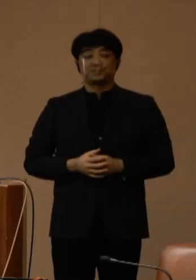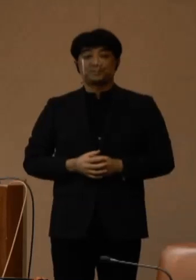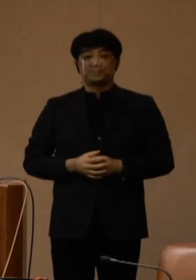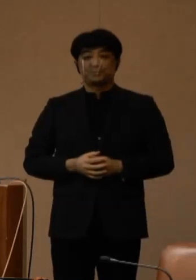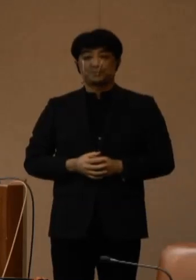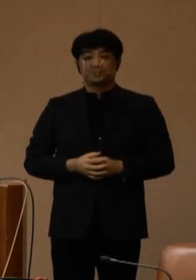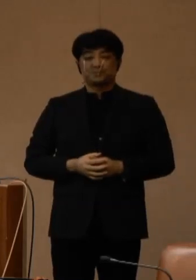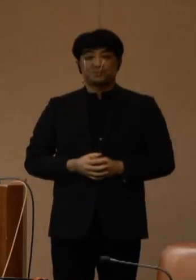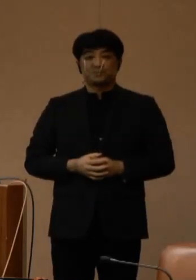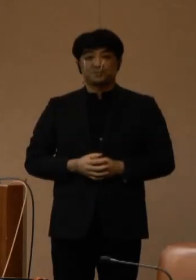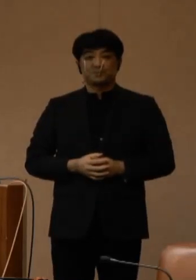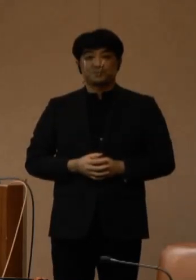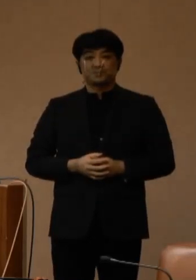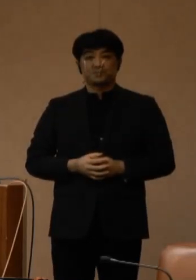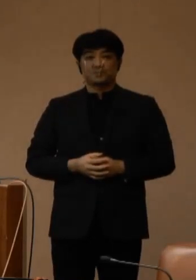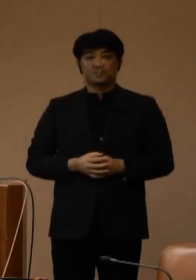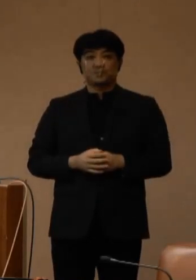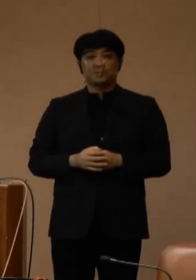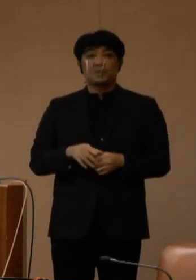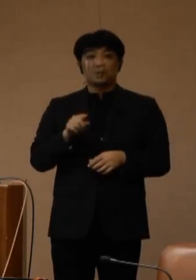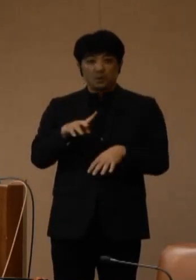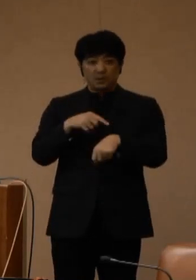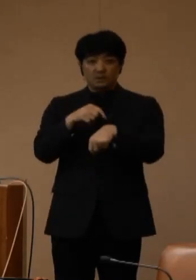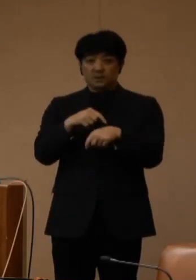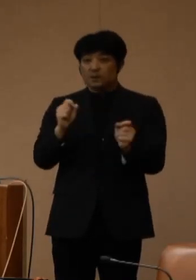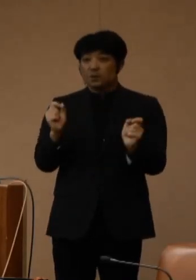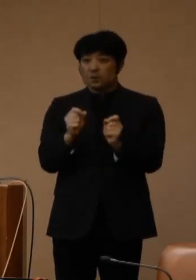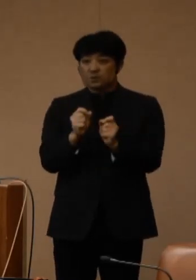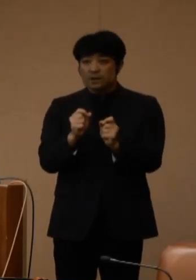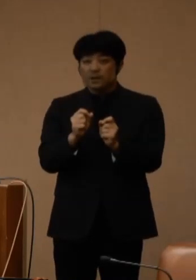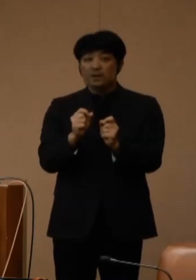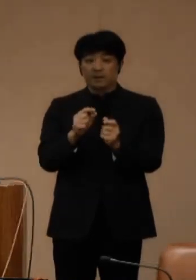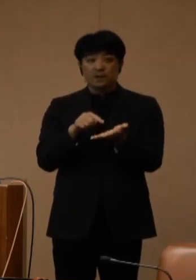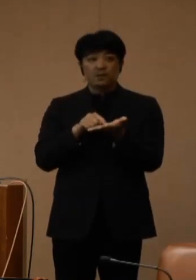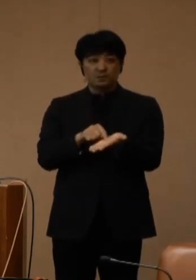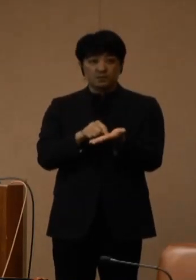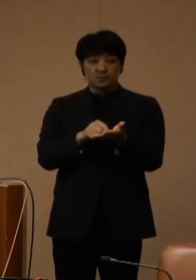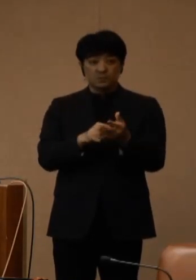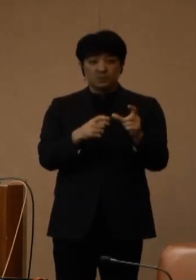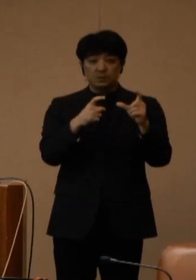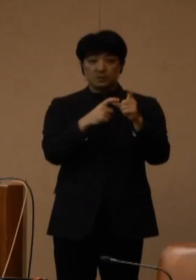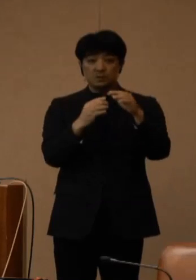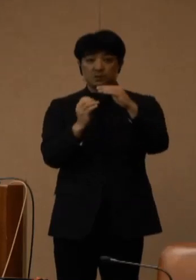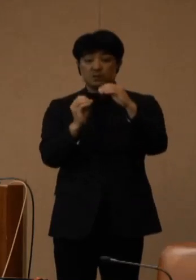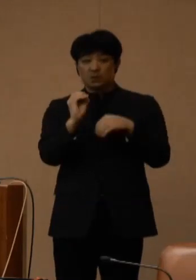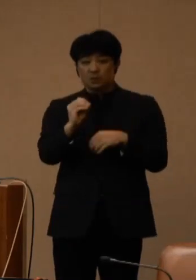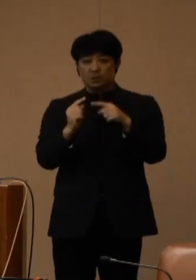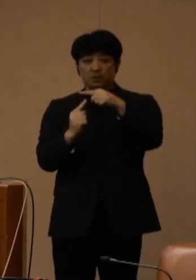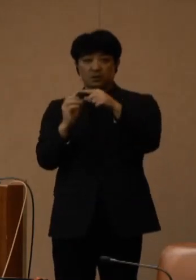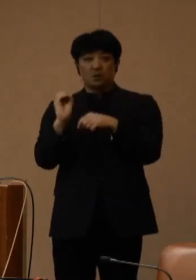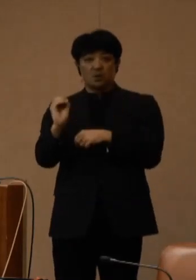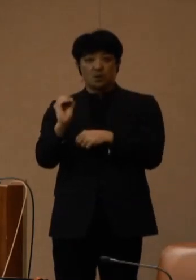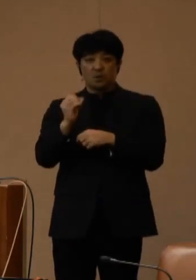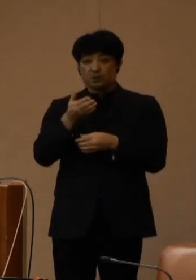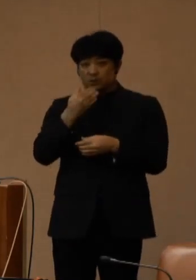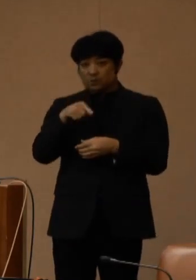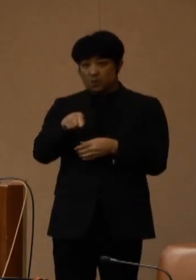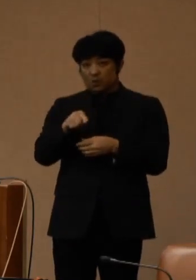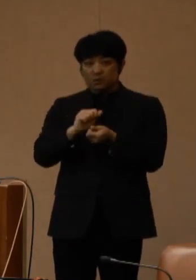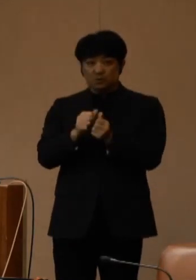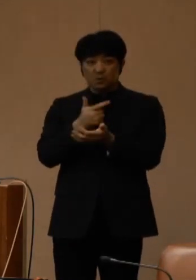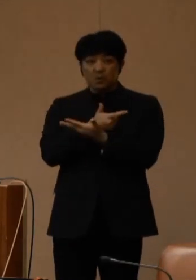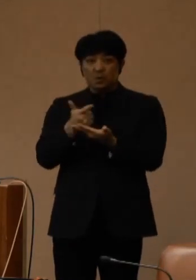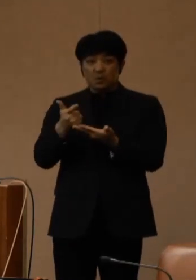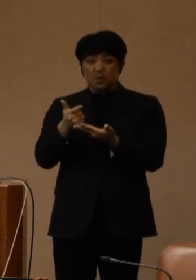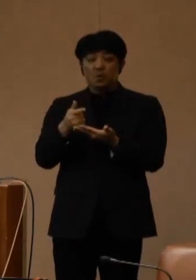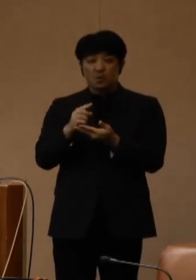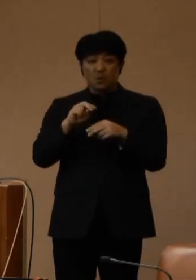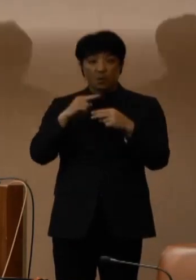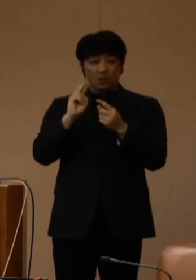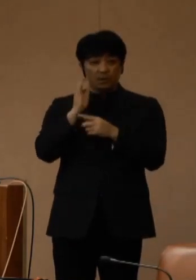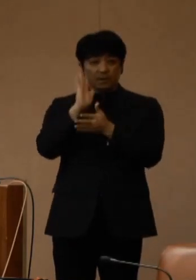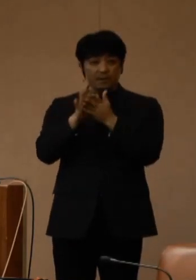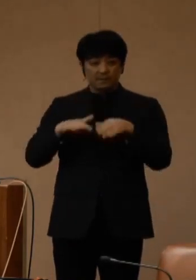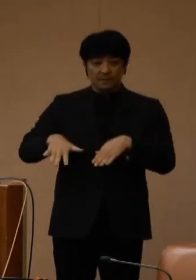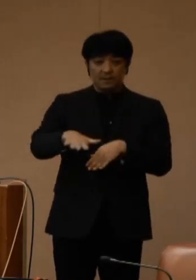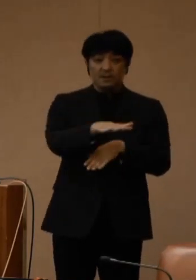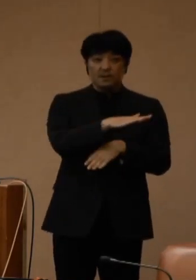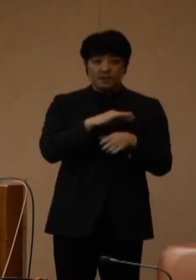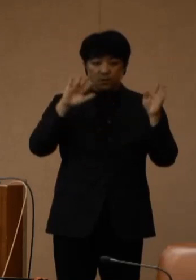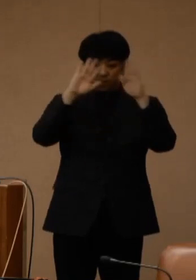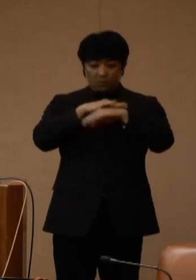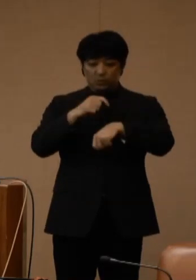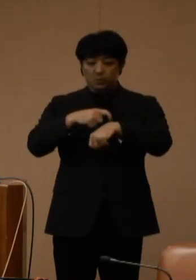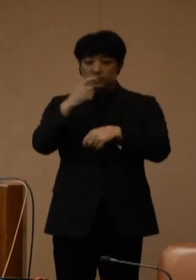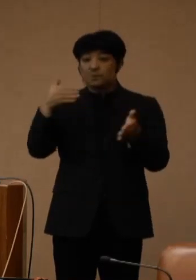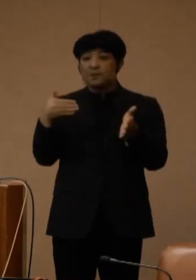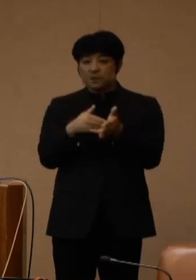なお、当該時短要請期間におけるＧＯ ＴＯ イートの利用については、県全域で夜10時までに制限をいたします。